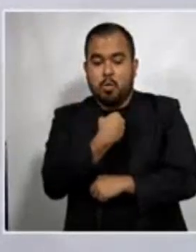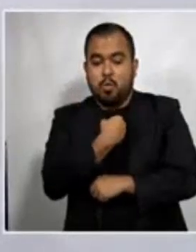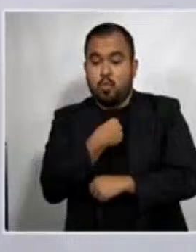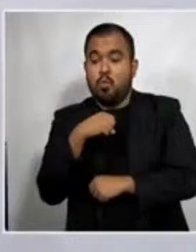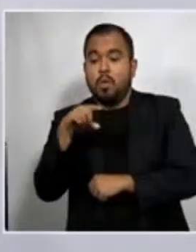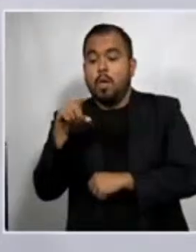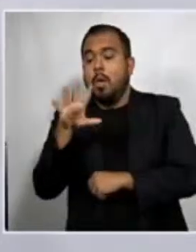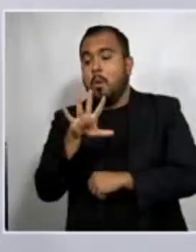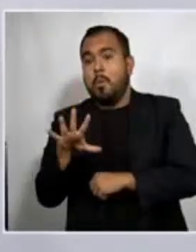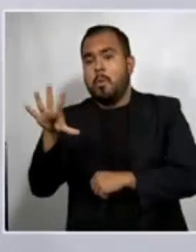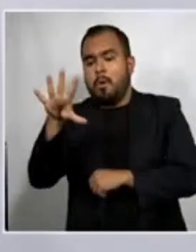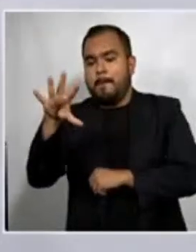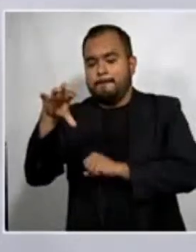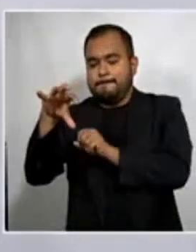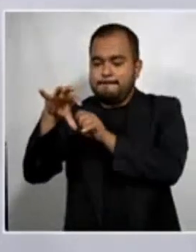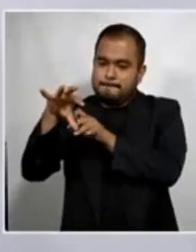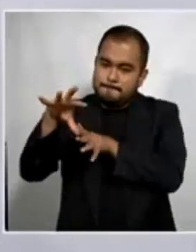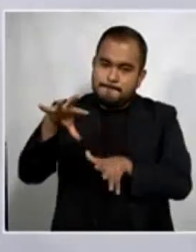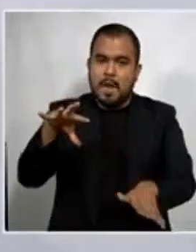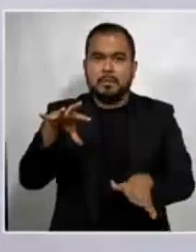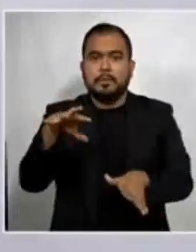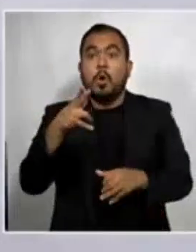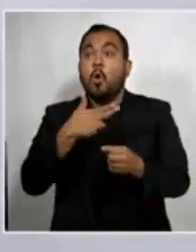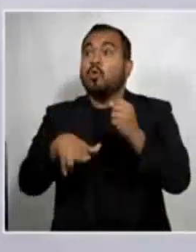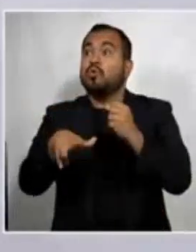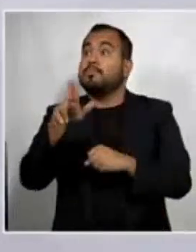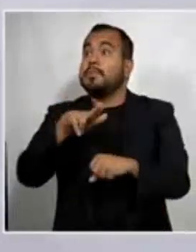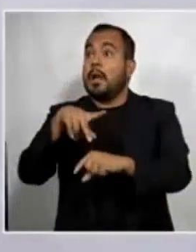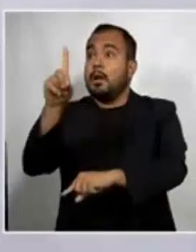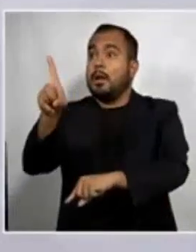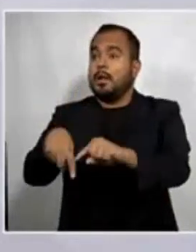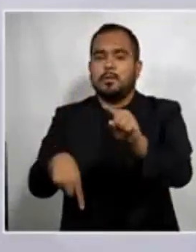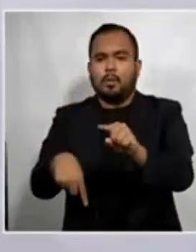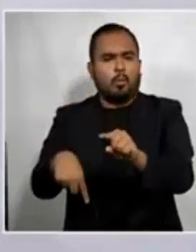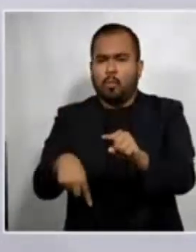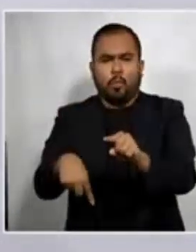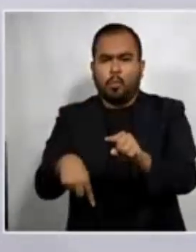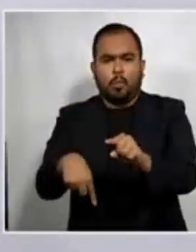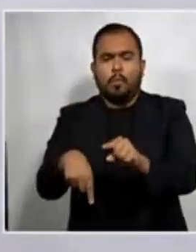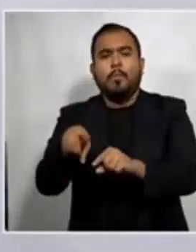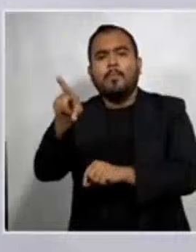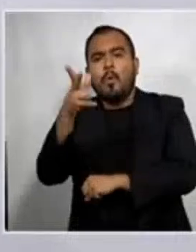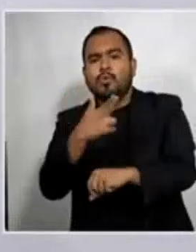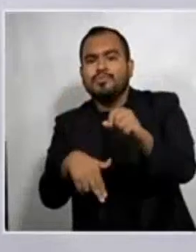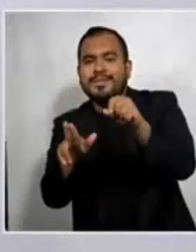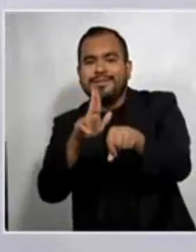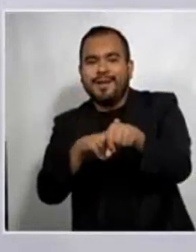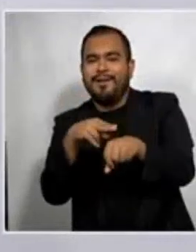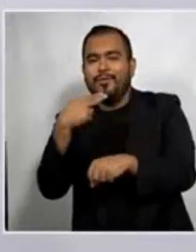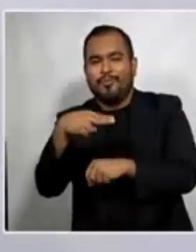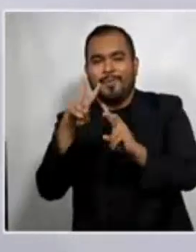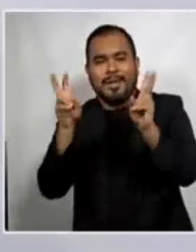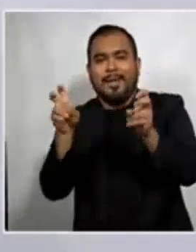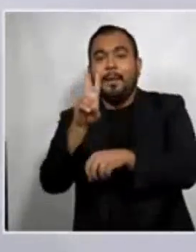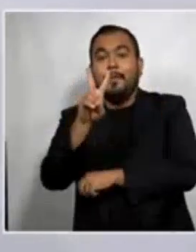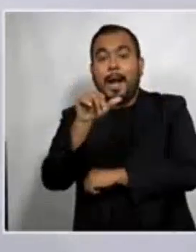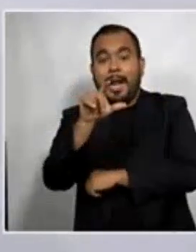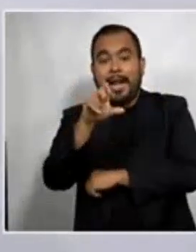No se sustituye un hospital por otro. El hospital Valentín Gómez Farías va a seguir